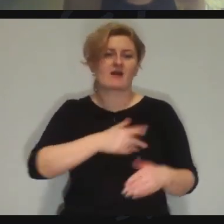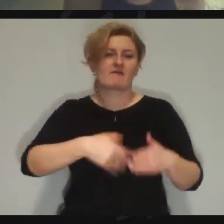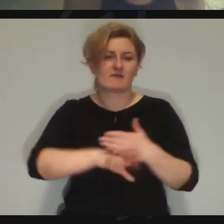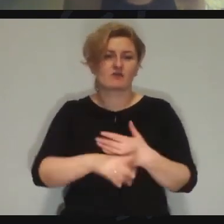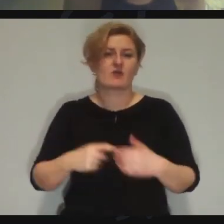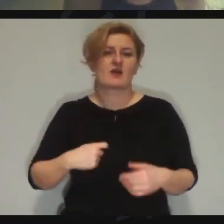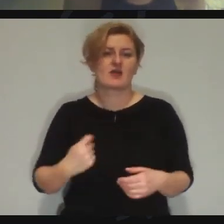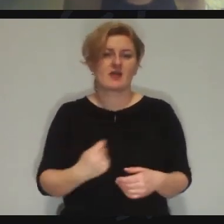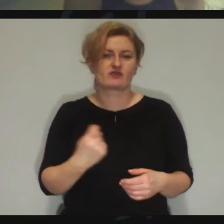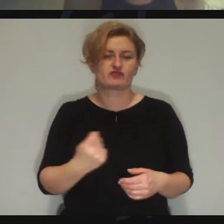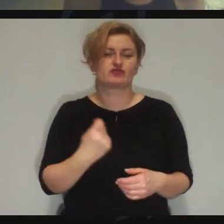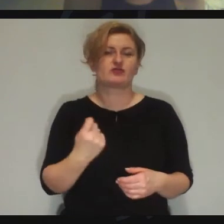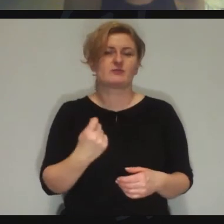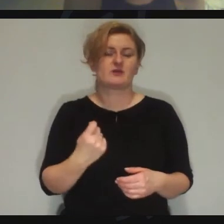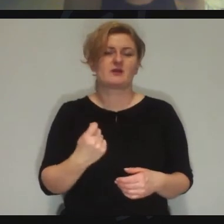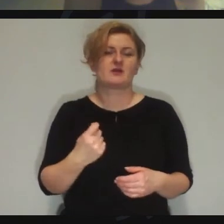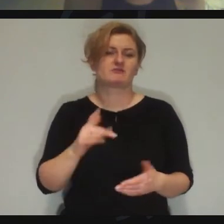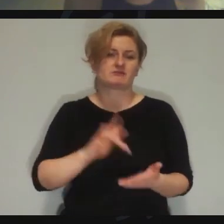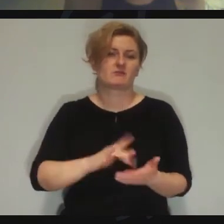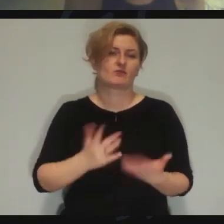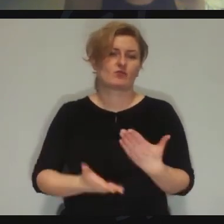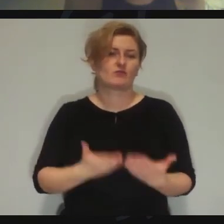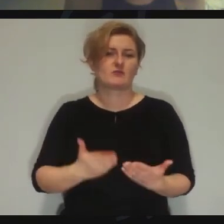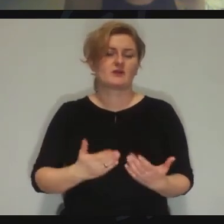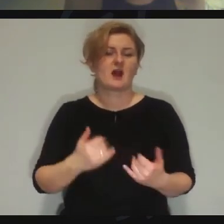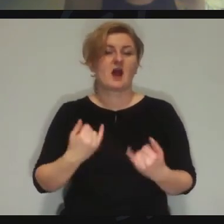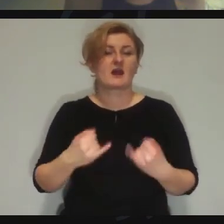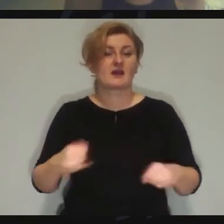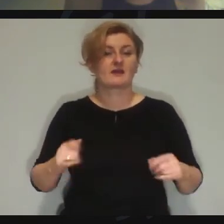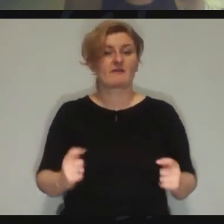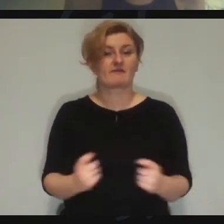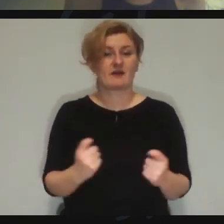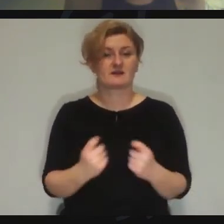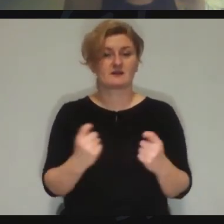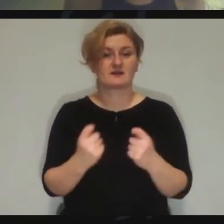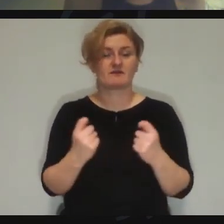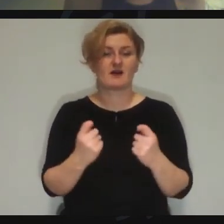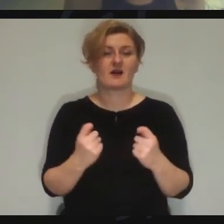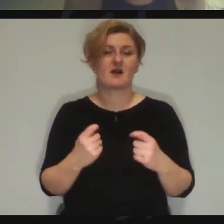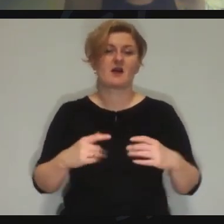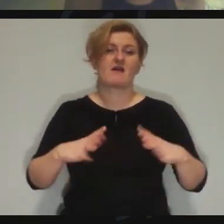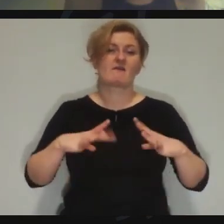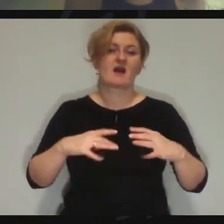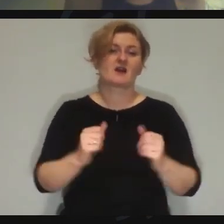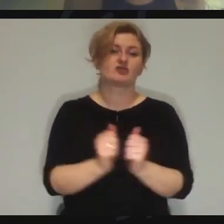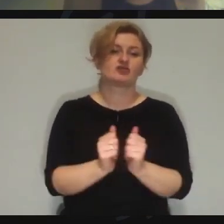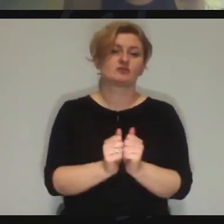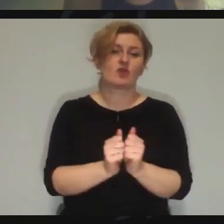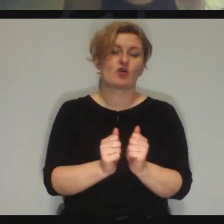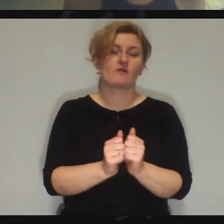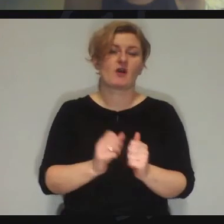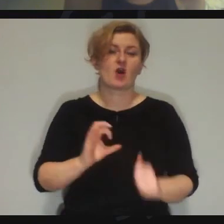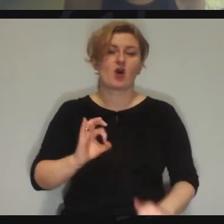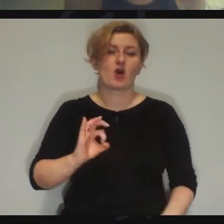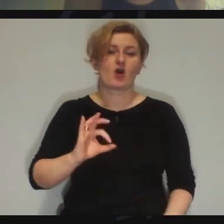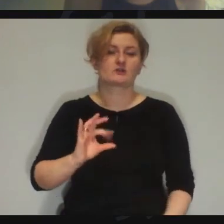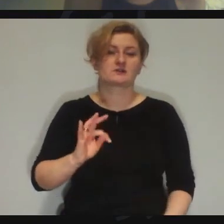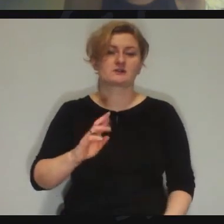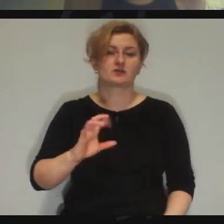Byliśmy tam już kilka razy, ale wyjeżdżamy też na inne festiwale np. Ostróda Zimowa organizowany we ferie.